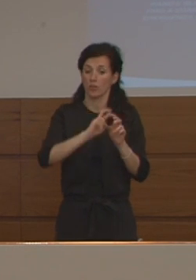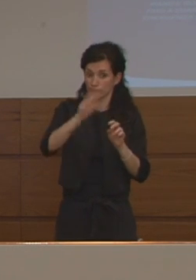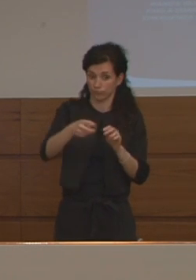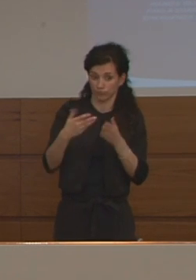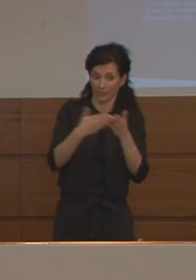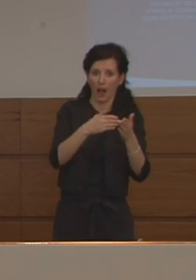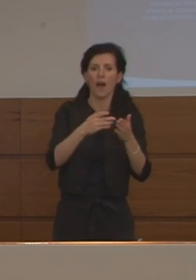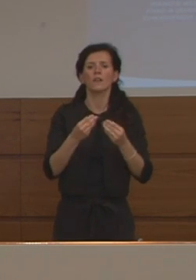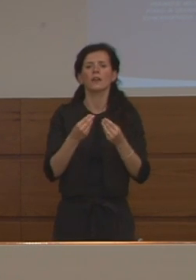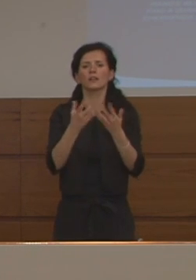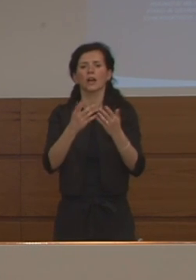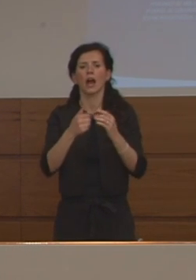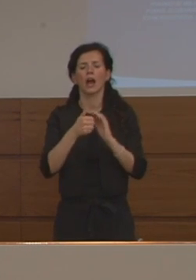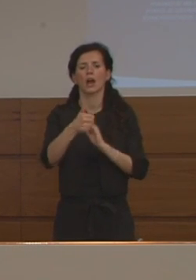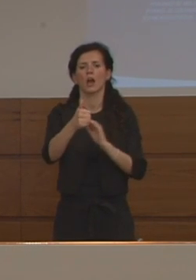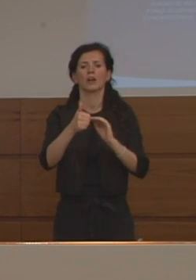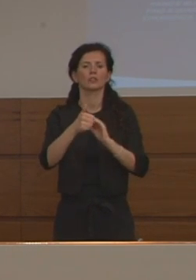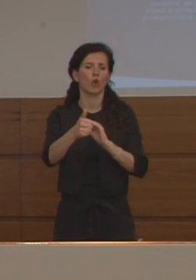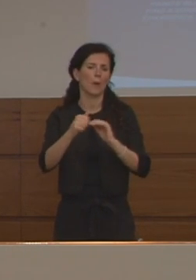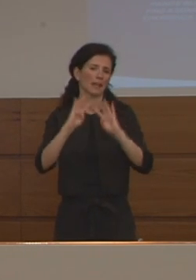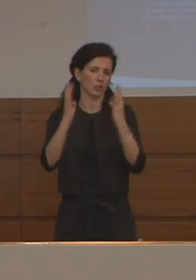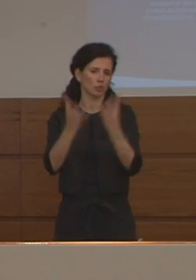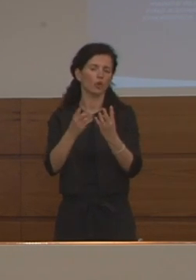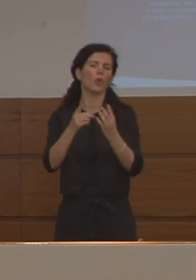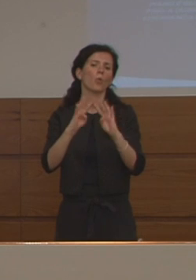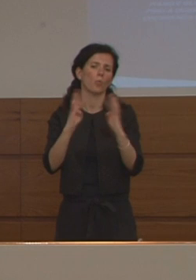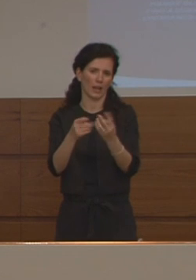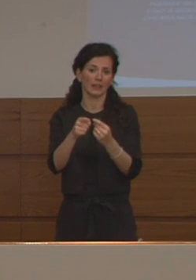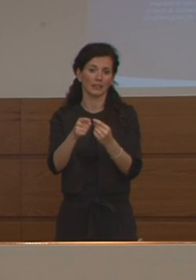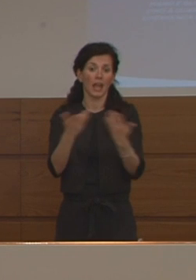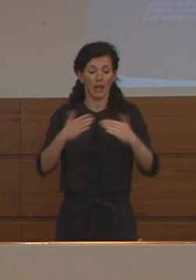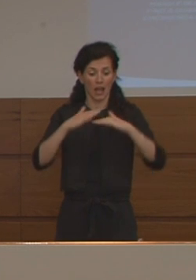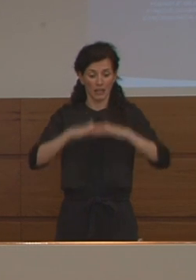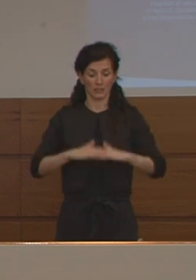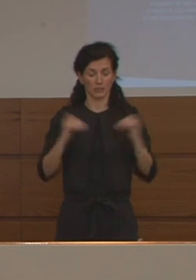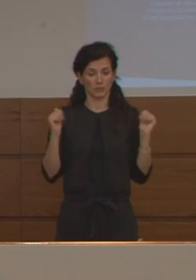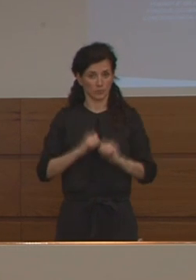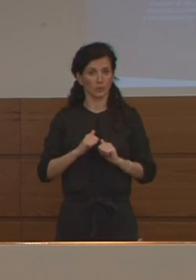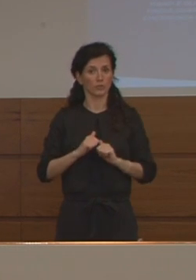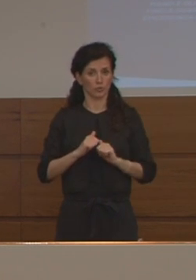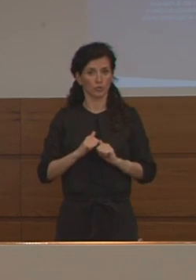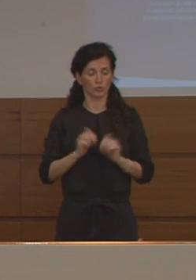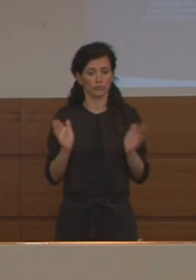delle Libertà Civili e l'Immigrazione creerà delle strutture o delle aree